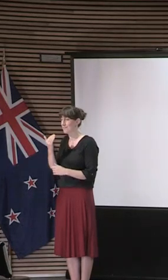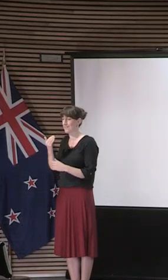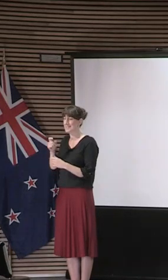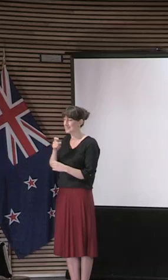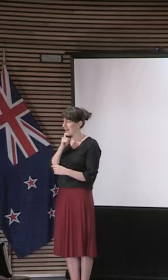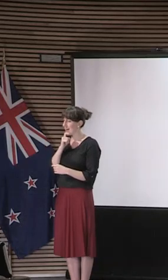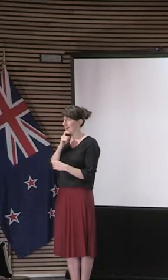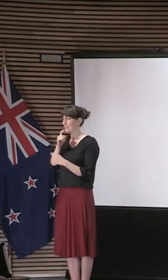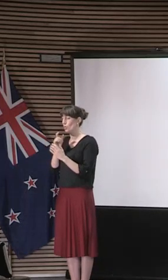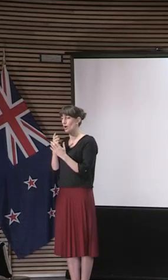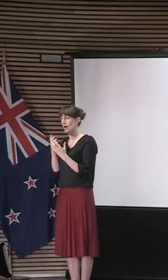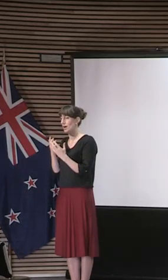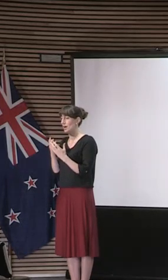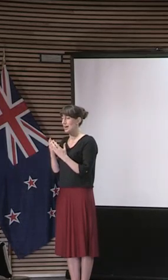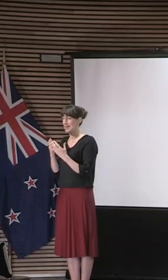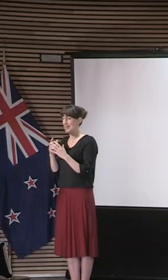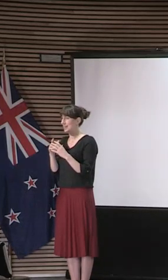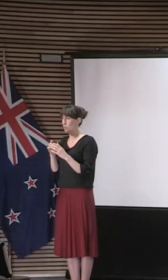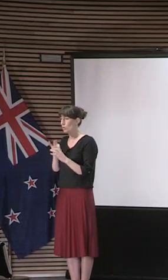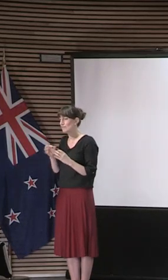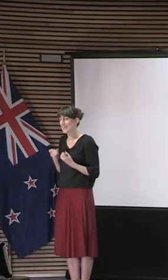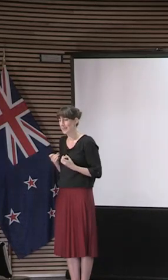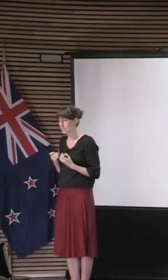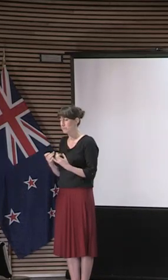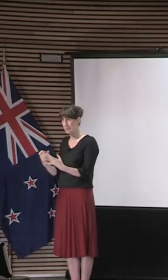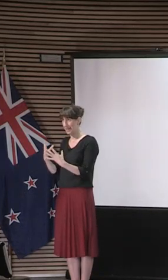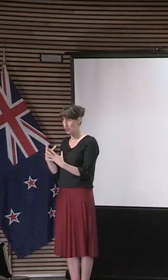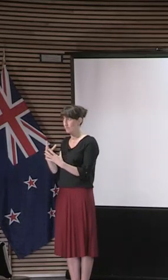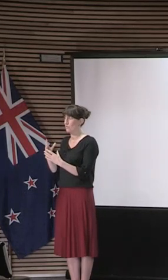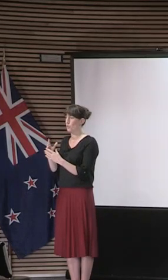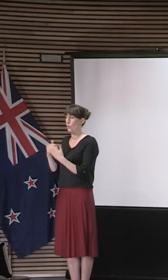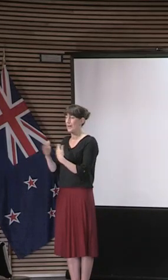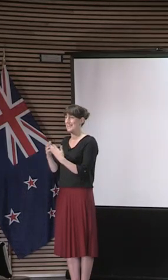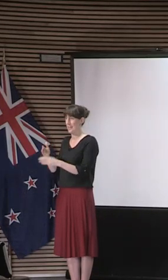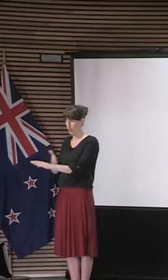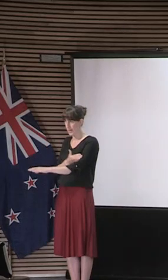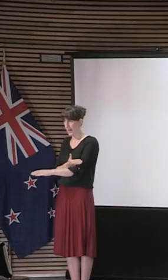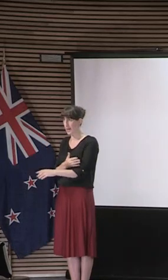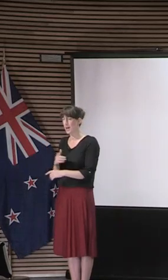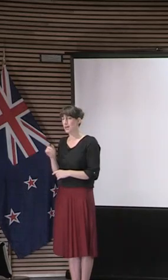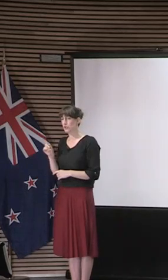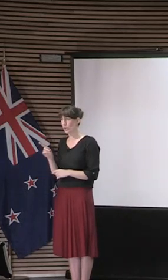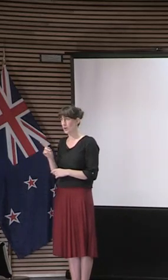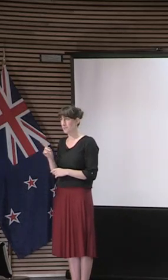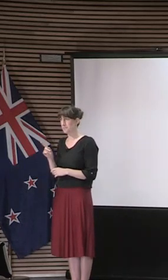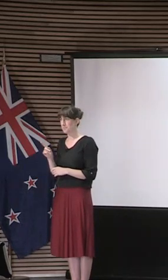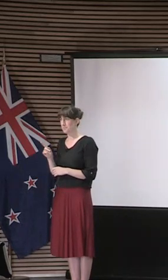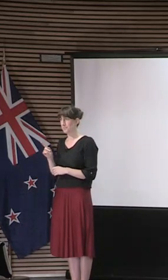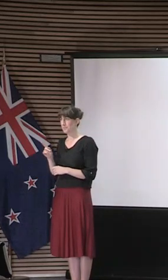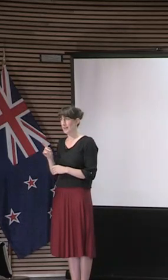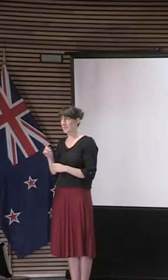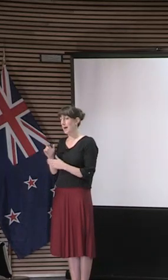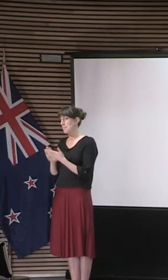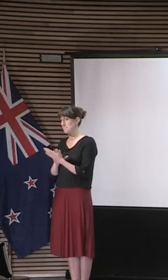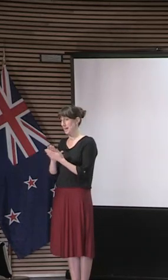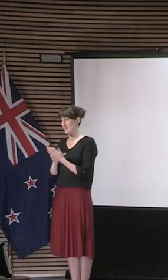whakanoho i te rohe. JACINDA